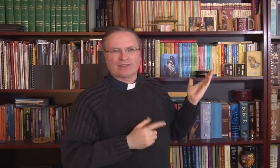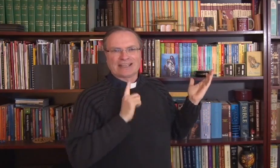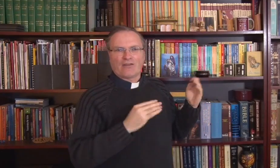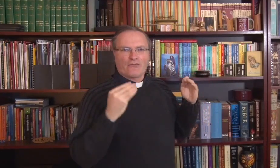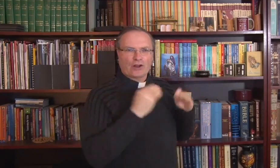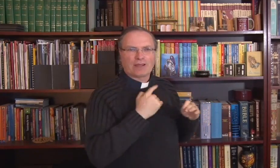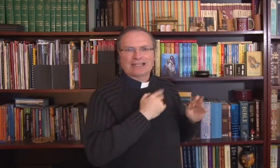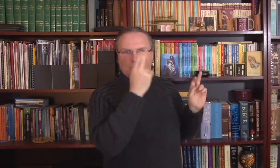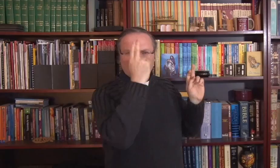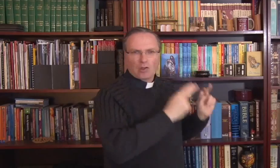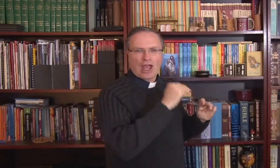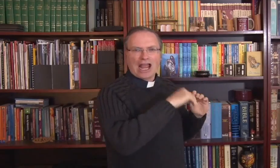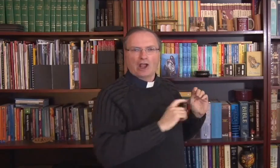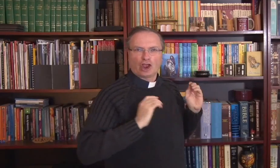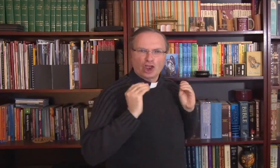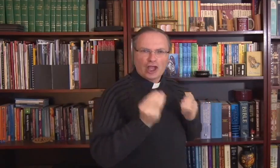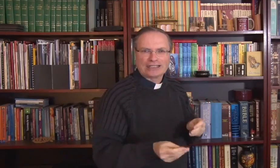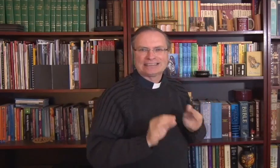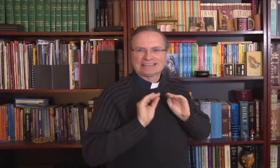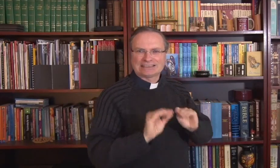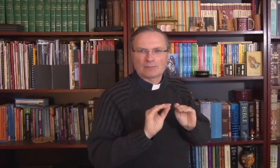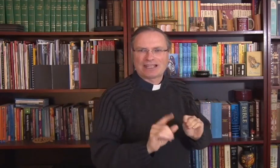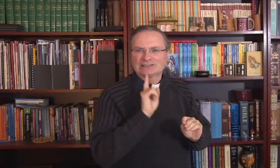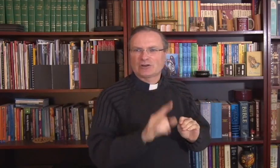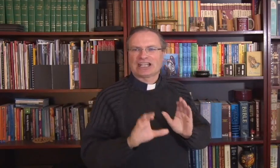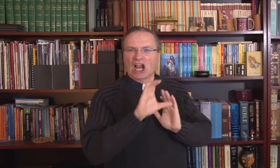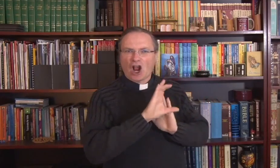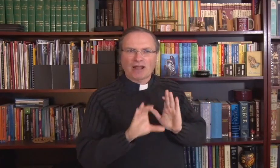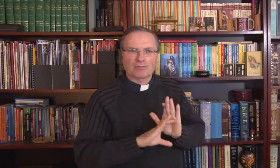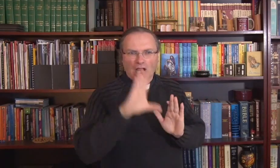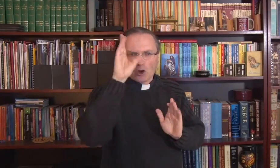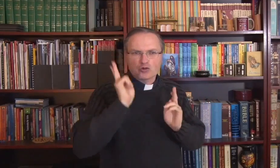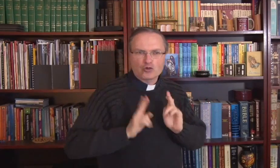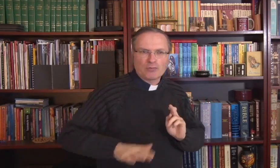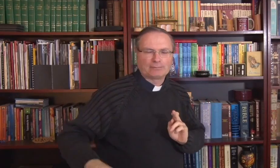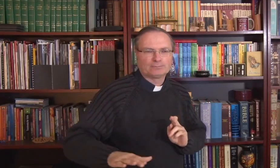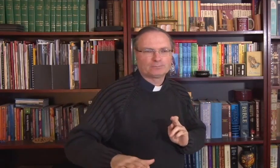C’est faussement qu’ils m’honorent en donnant des enseignements qui sont des commandements humains.